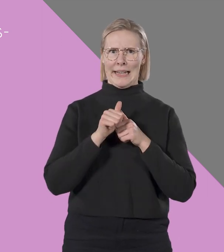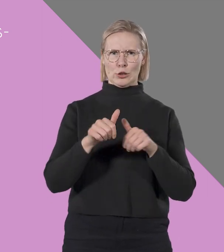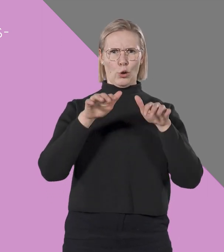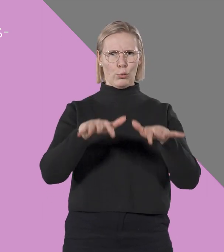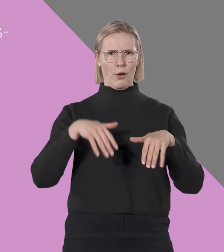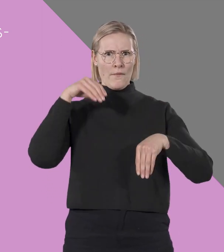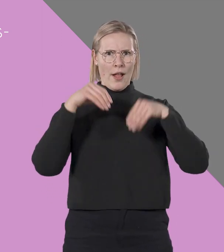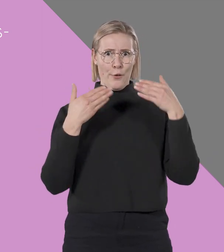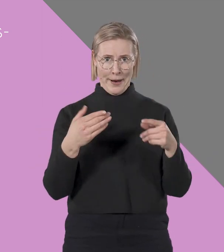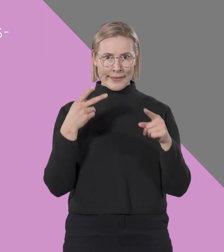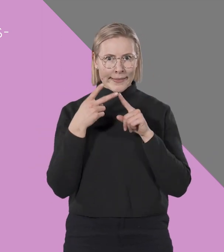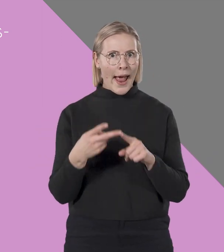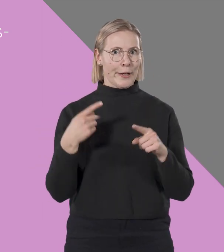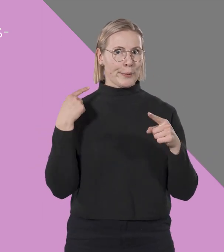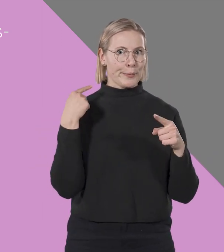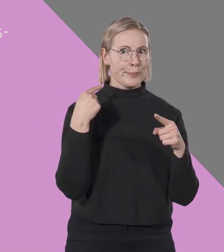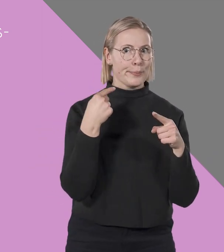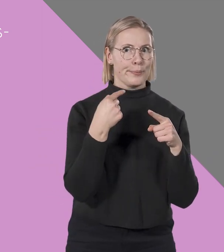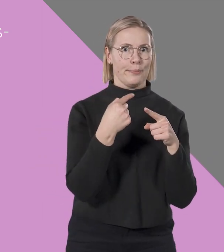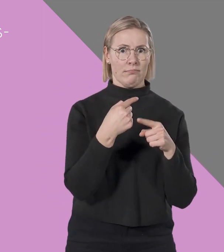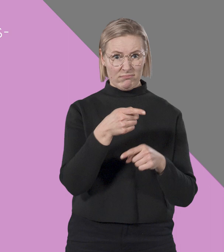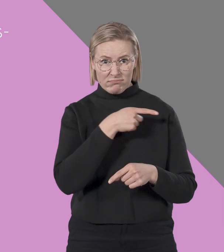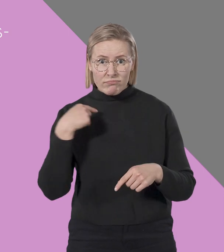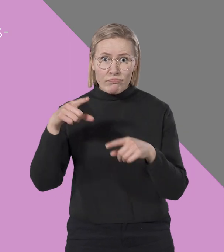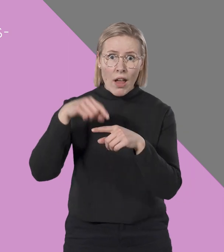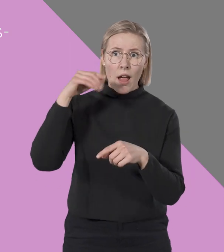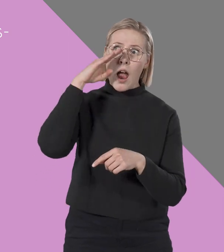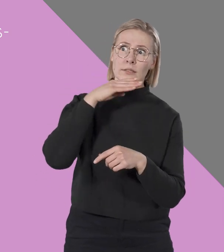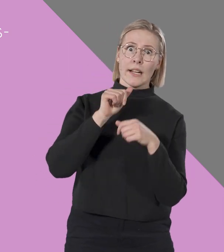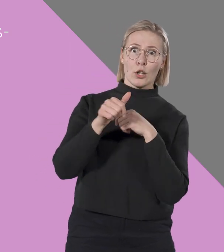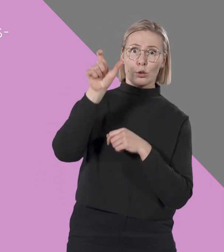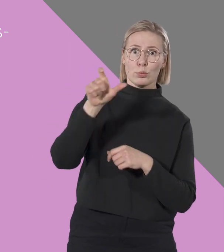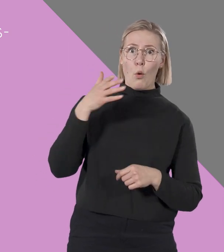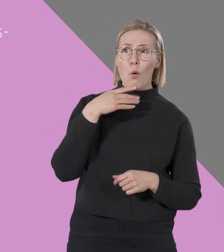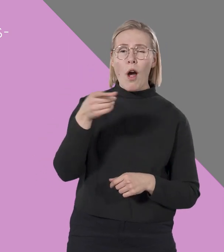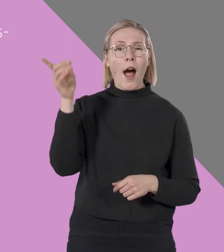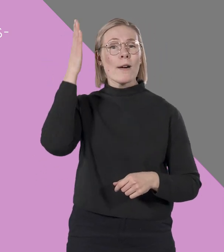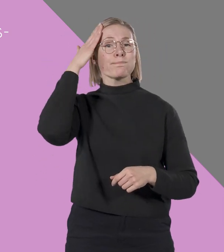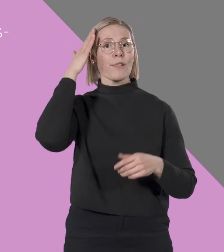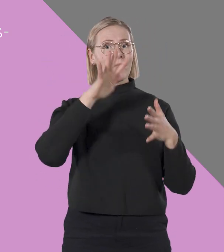Eduskuntavaalit lähestyvät taas. Valitaanko eduskuntaan tällä kertaa sellaisia kansanedustajia,-